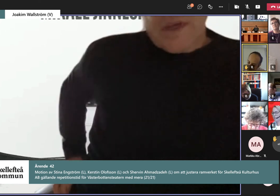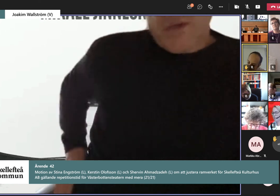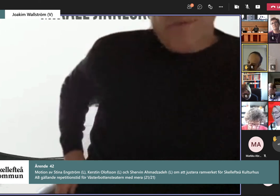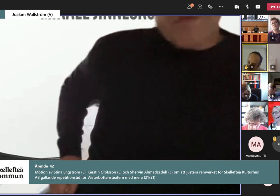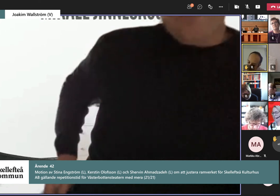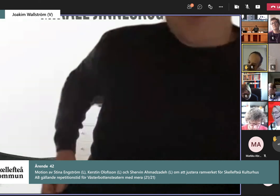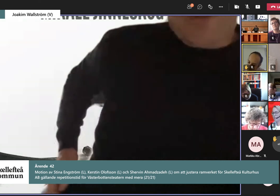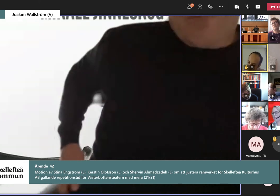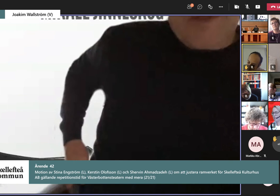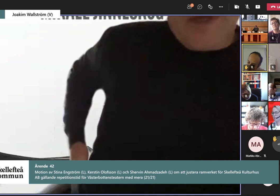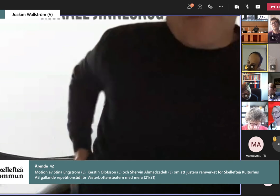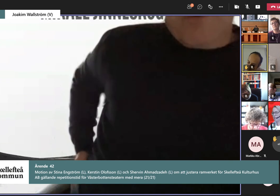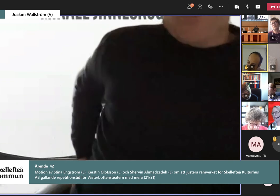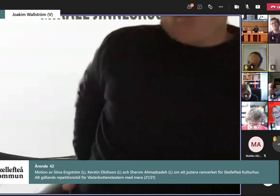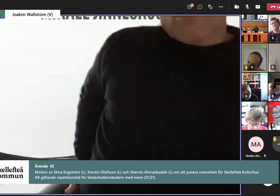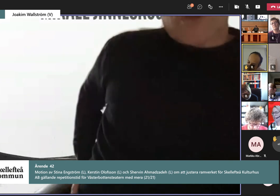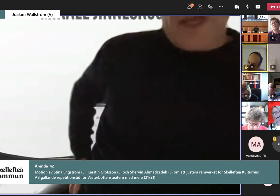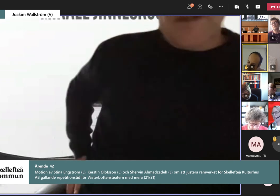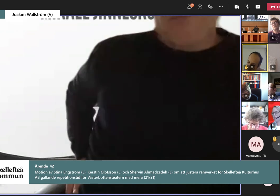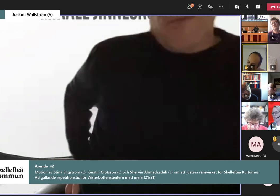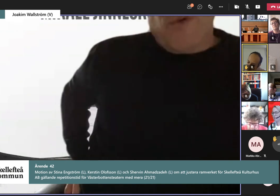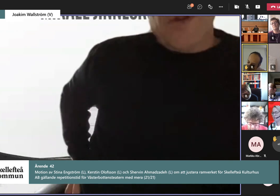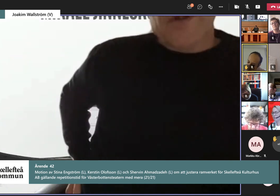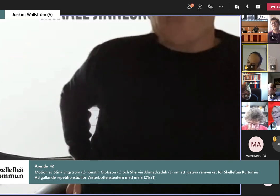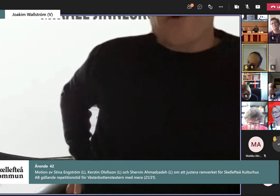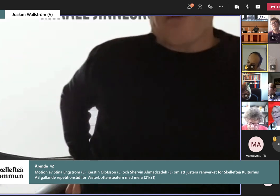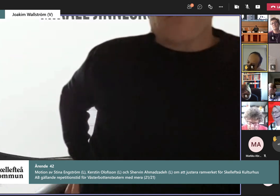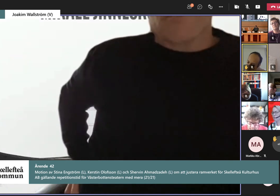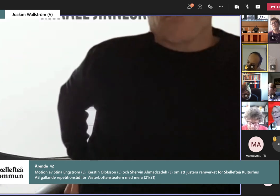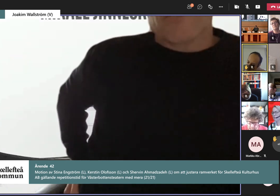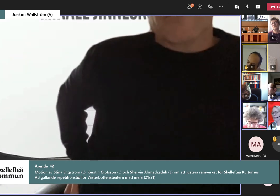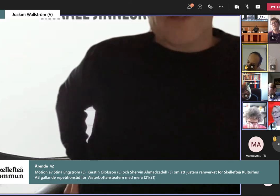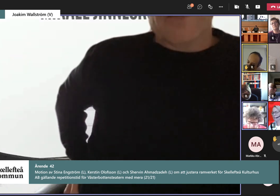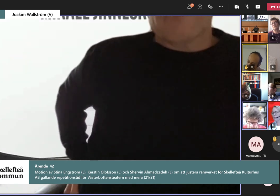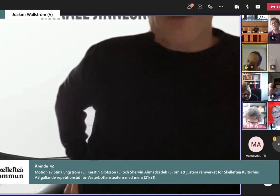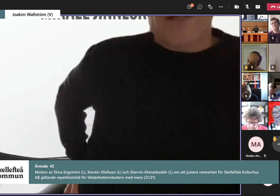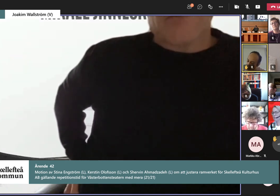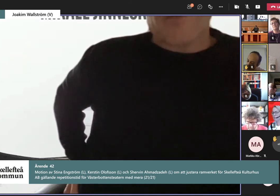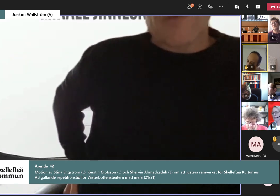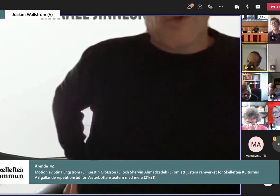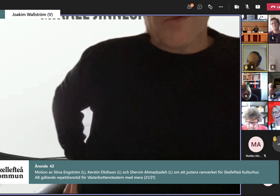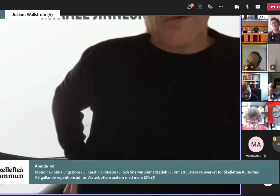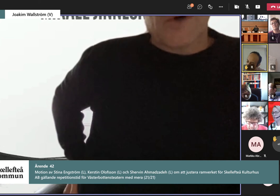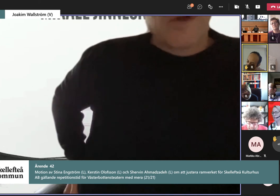De behöver repetera på en stor sen in månader i förväg så tror nog väldigt fel skulle vilja Påstå